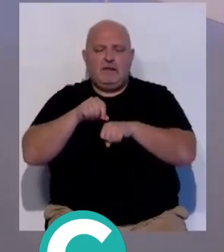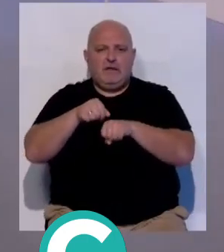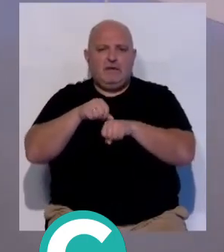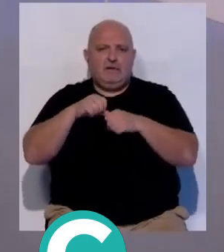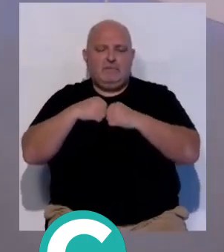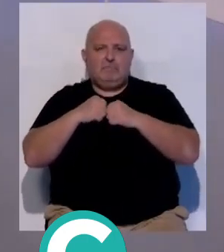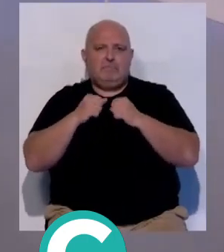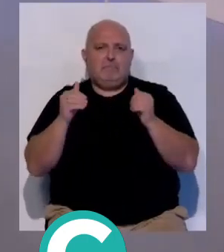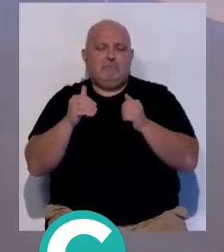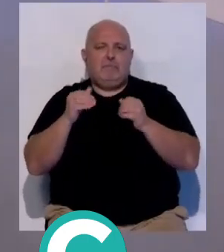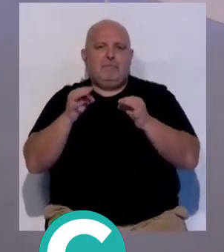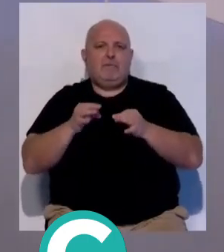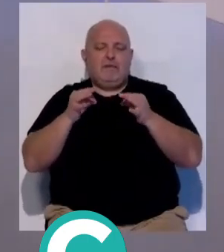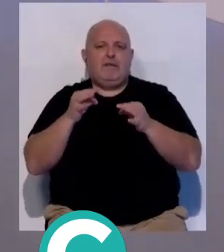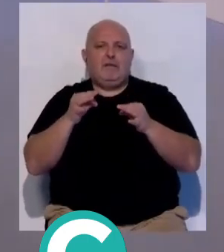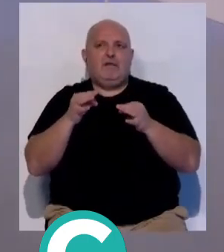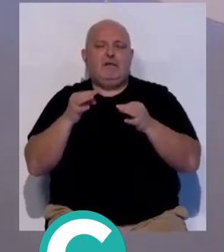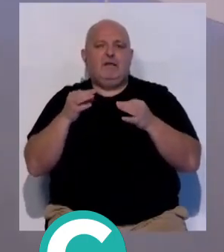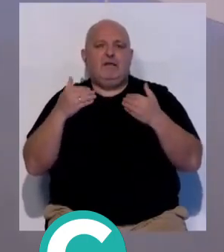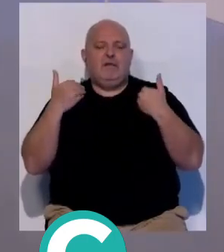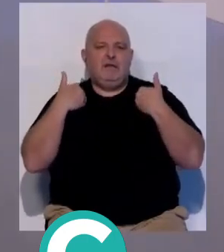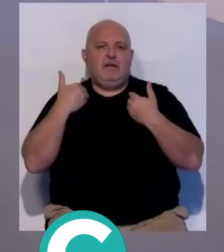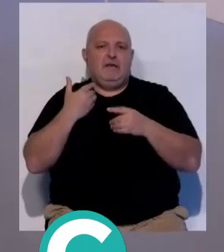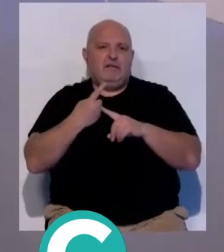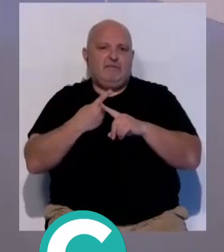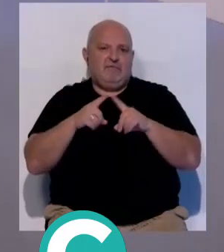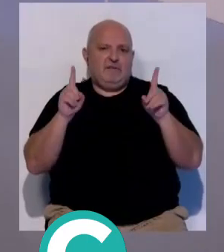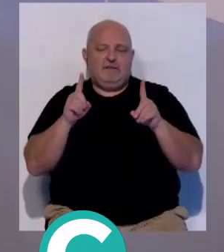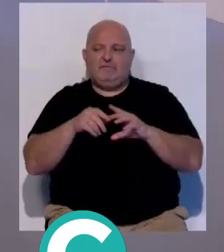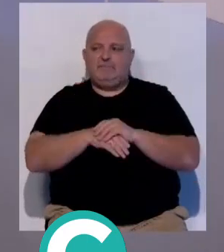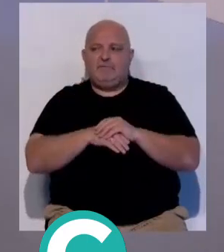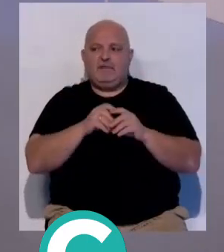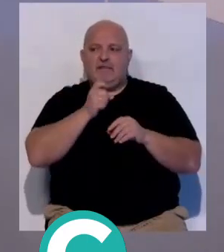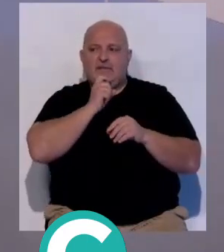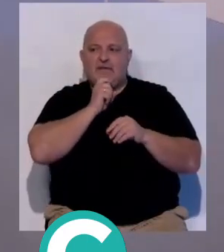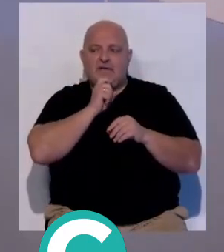pequeña siempre los grados son diferentes en cada lesión O sea que es difícil de cuantificar